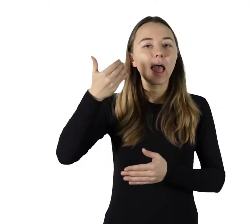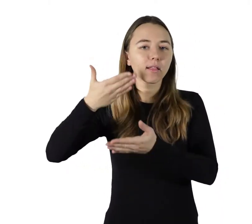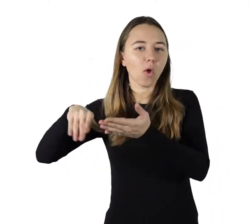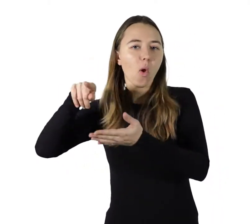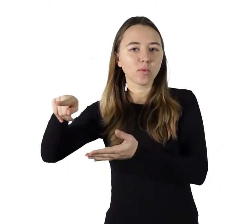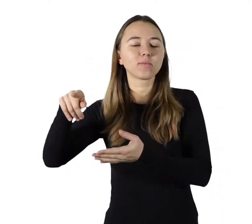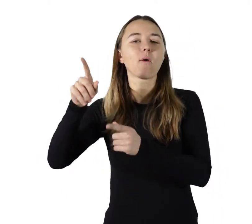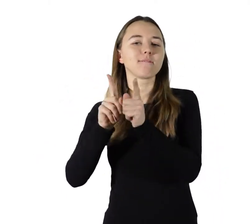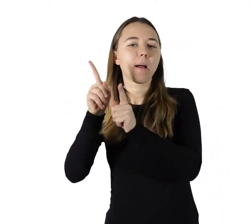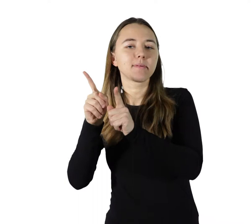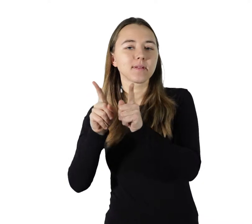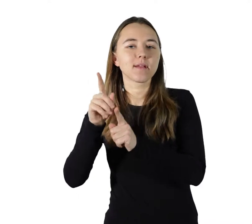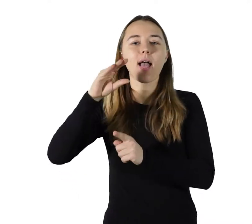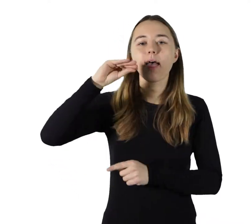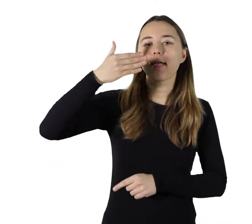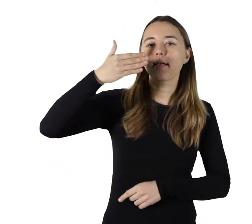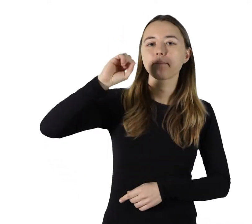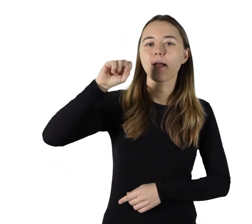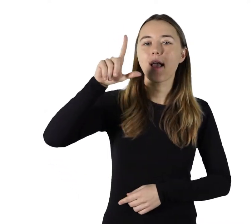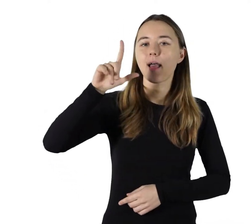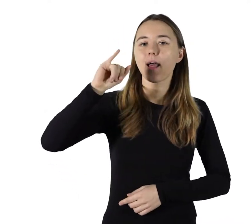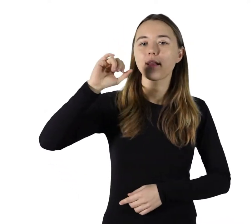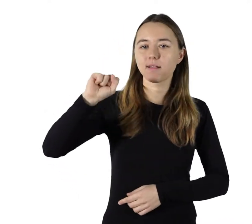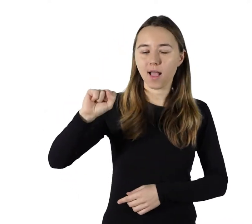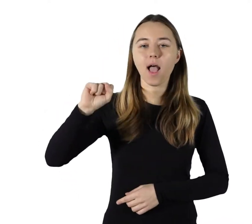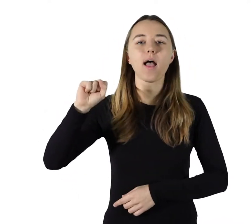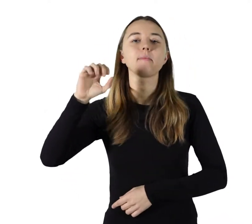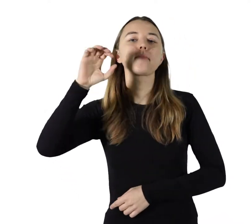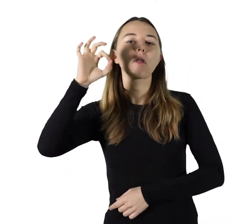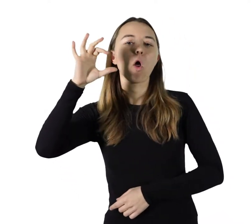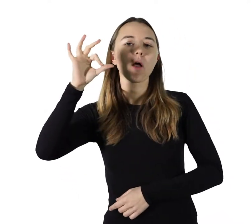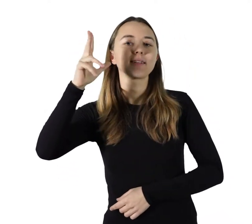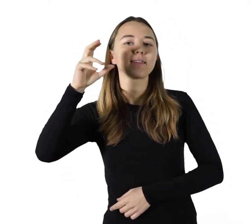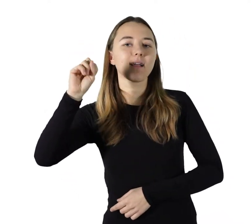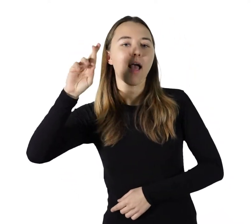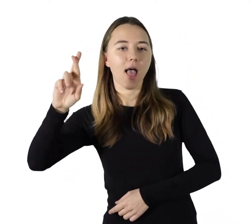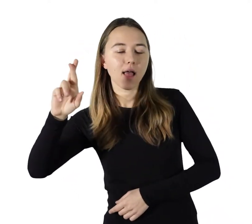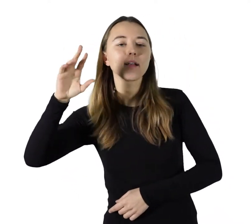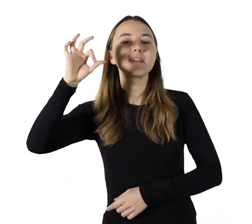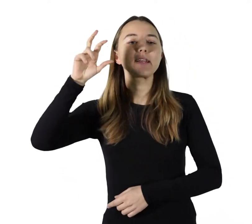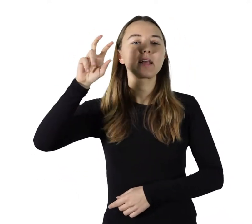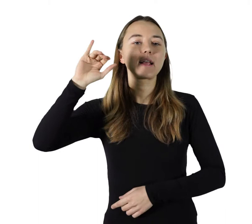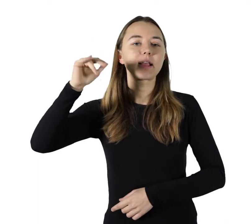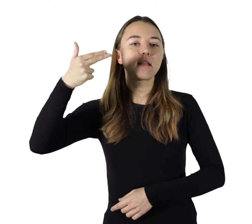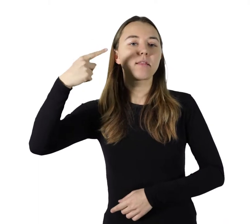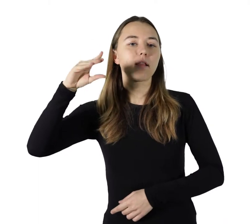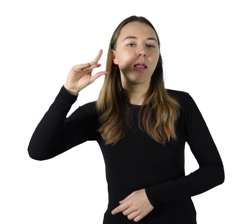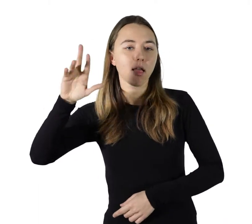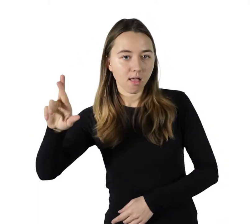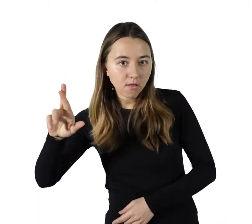Jeden z oddziałów, Fabryka Emalia Oskara Schindlera,